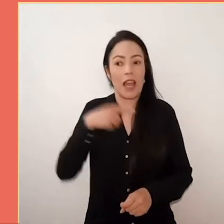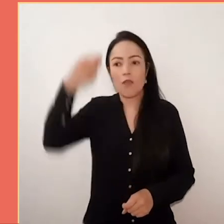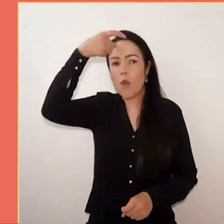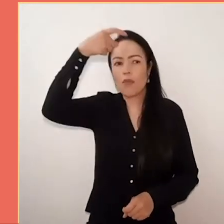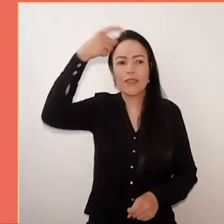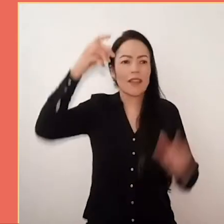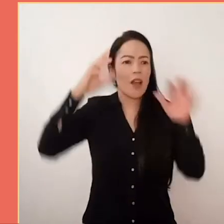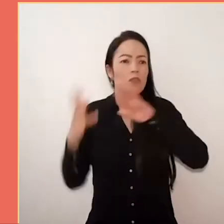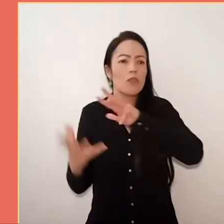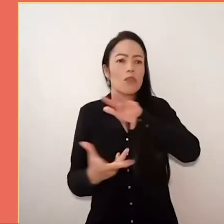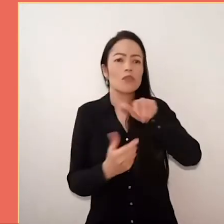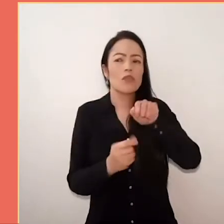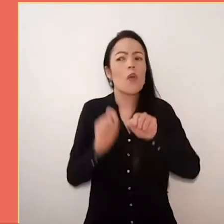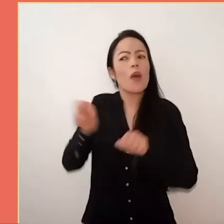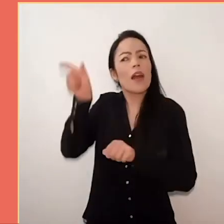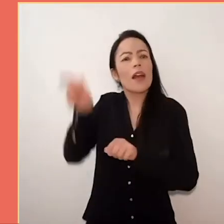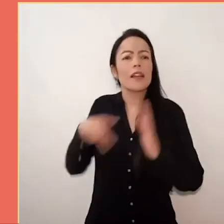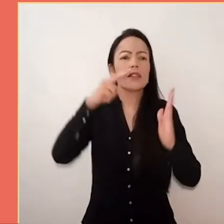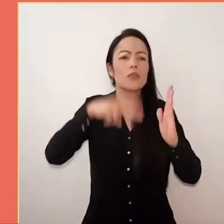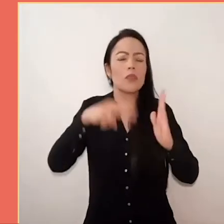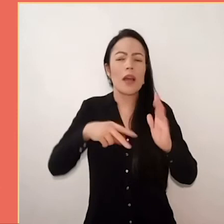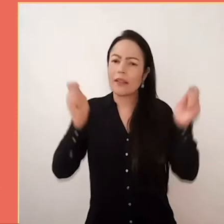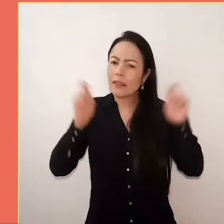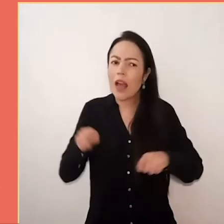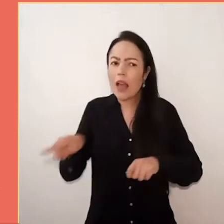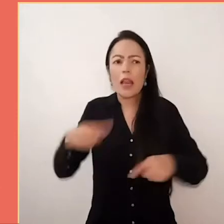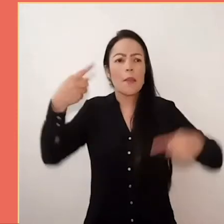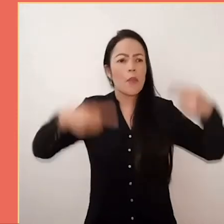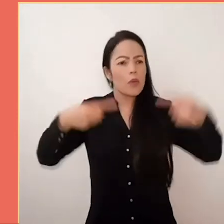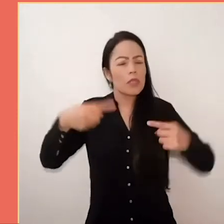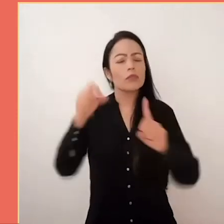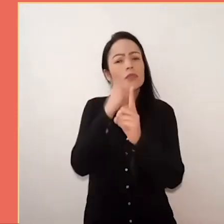Que leitor é esse que pode ser um agente político e social da sua história?